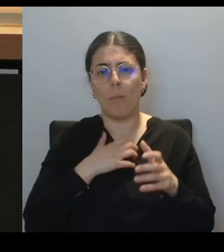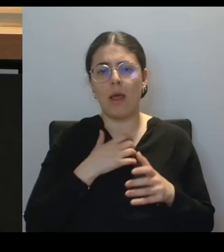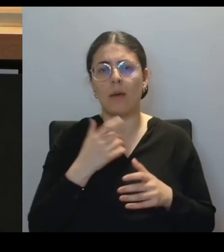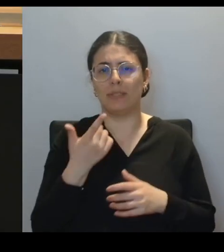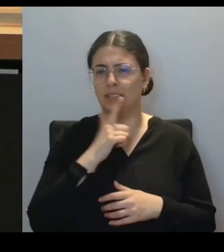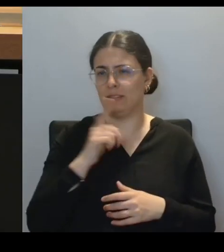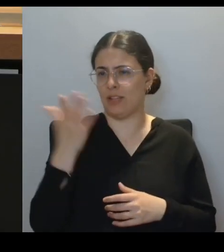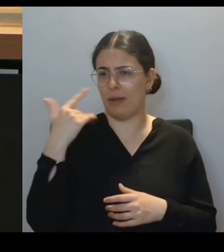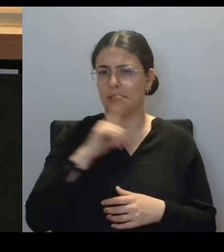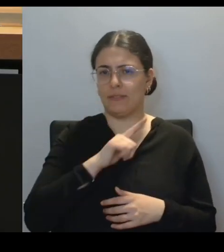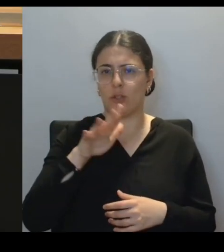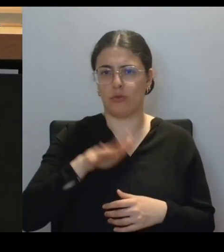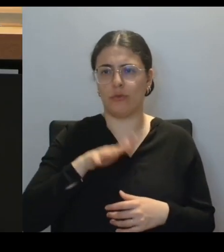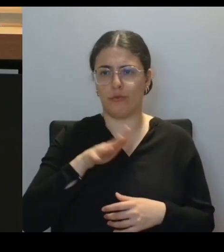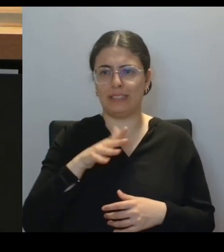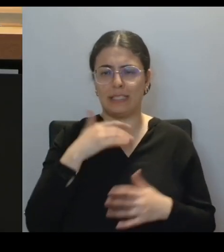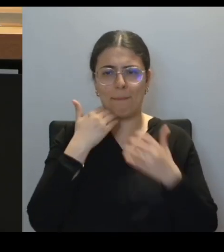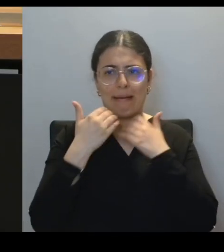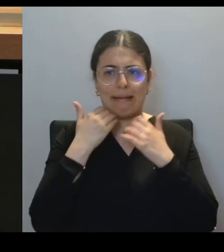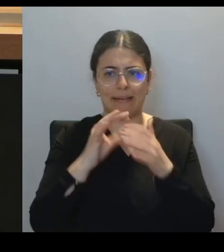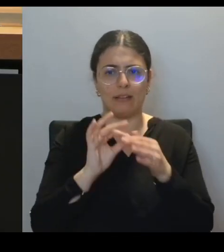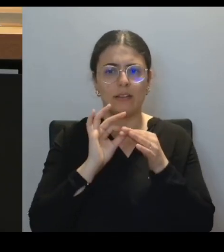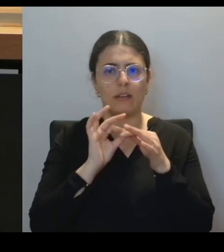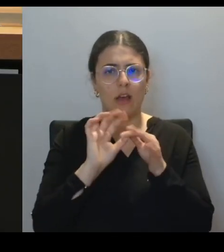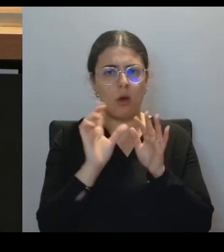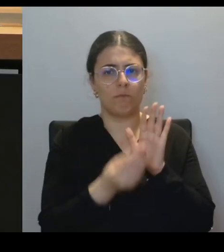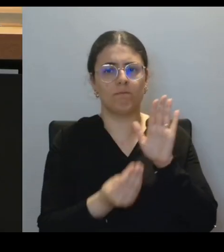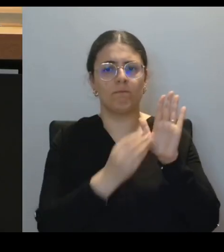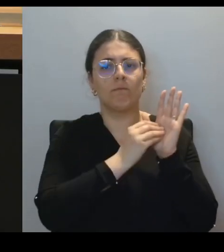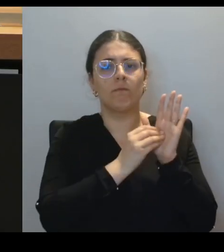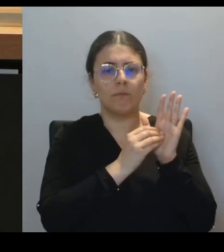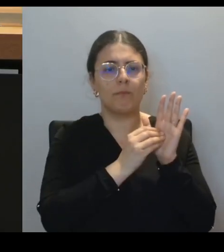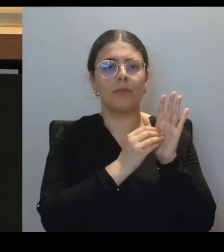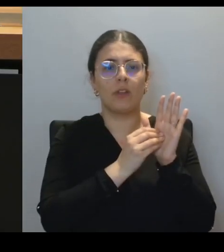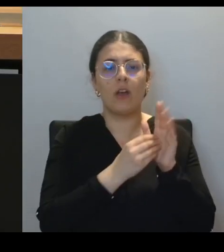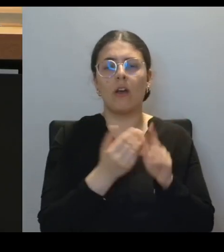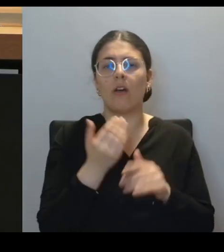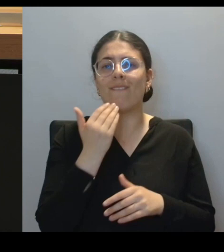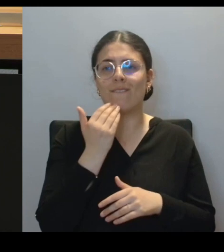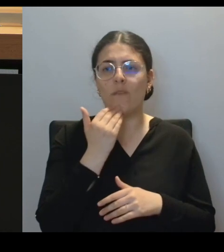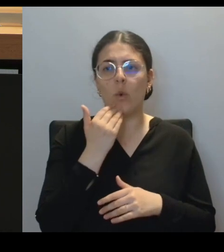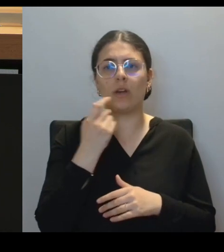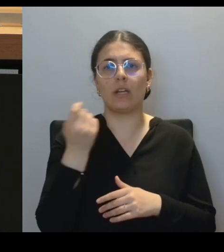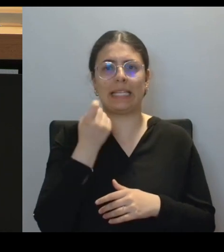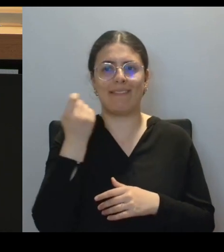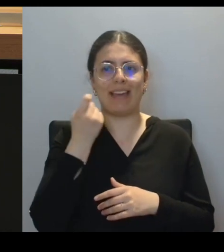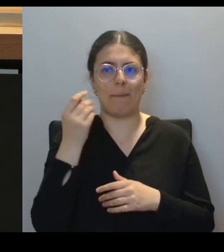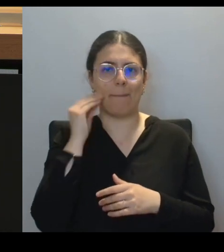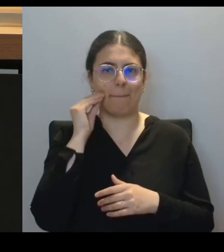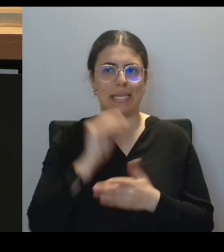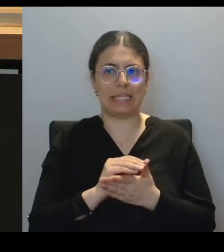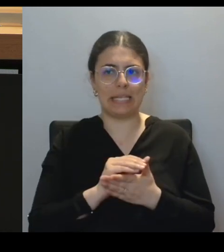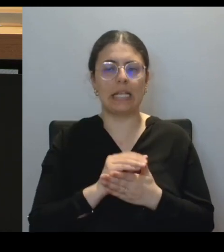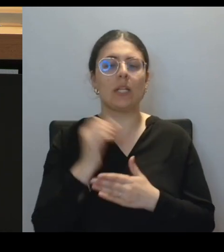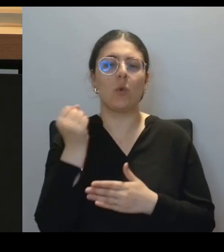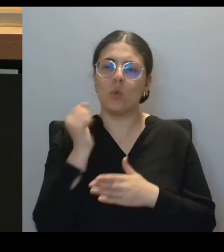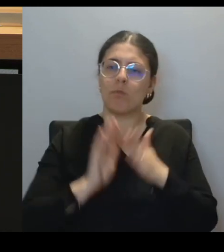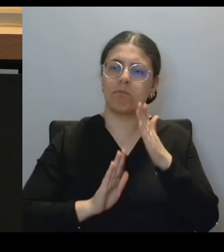ansteigenden Wohn und Gewerbemieten. Das ist damals schon von der Branche als großes Hindernis bei der wirtschaftlichen Entwicklung benannt worden.